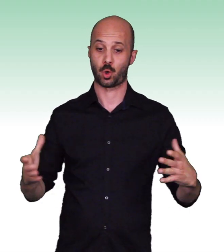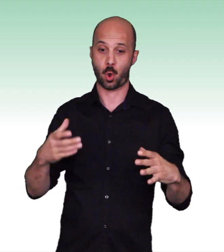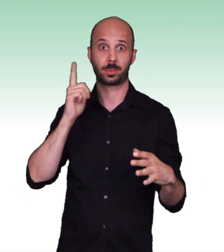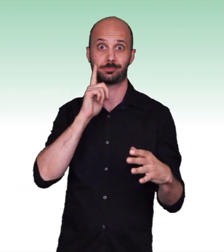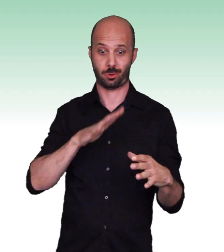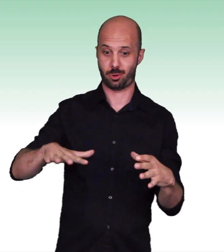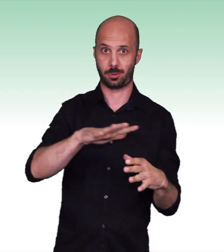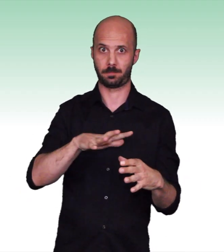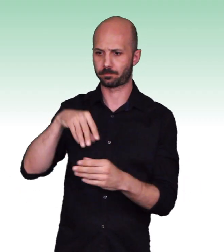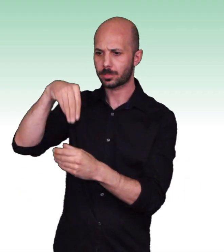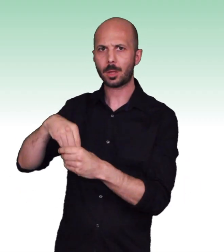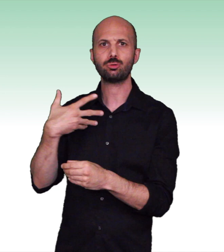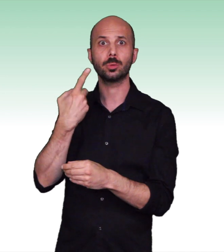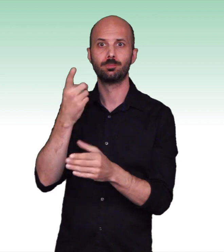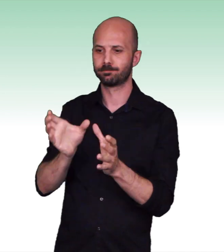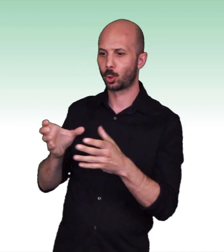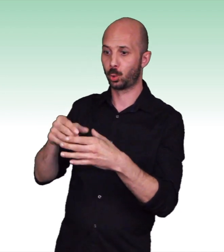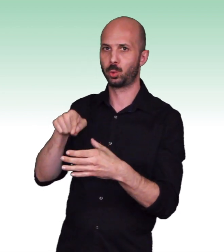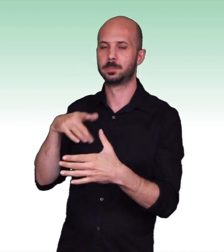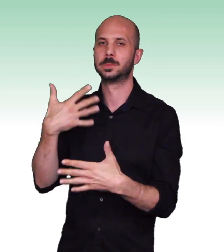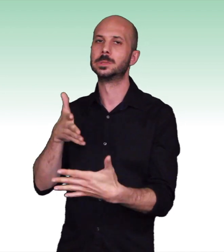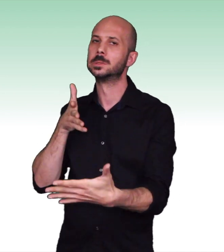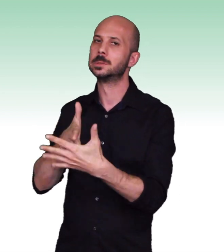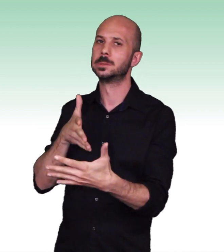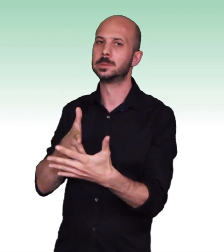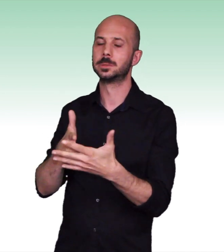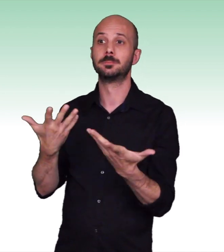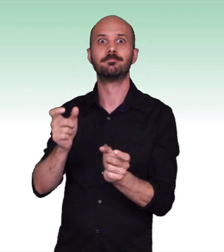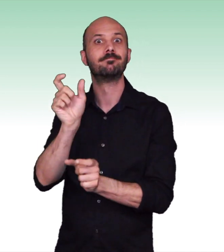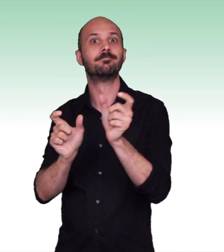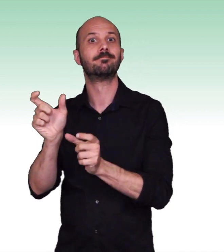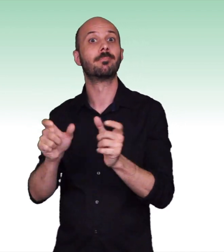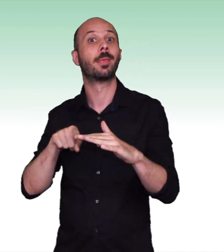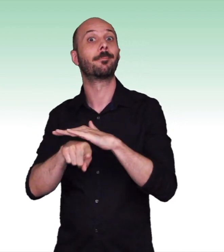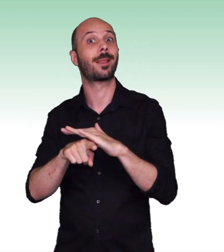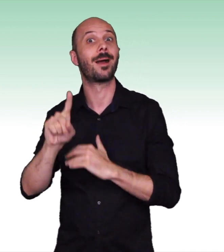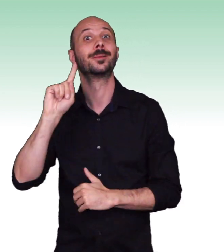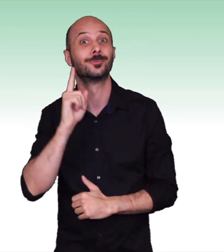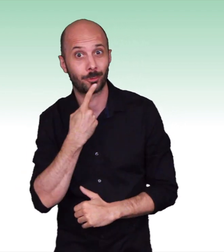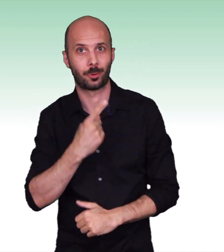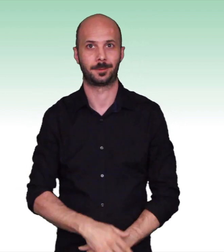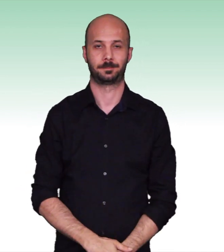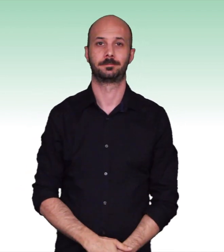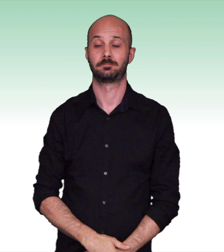All'interno della comunità dei sordi. i rifugiati e migranti sordi costituiscono uno dei gruppi più vulnerabili.